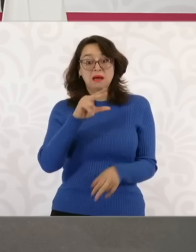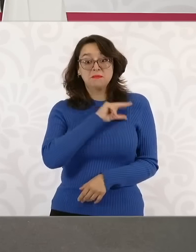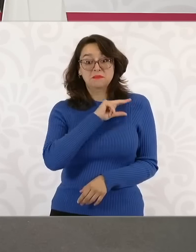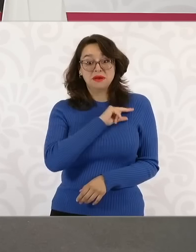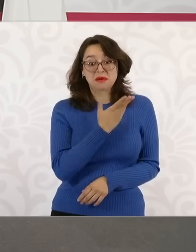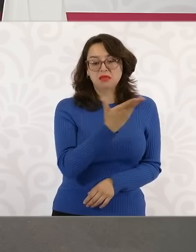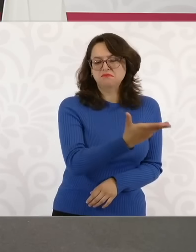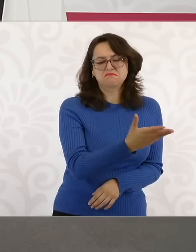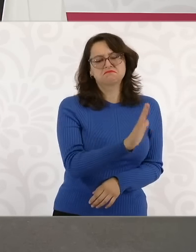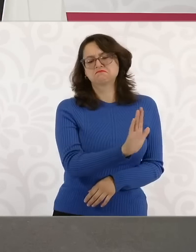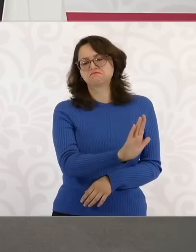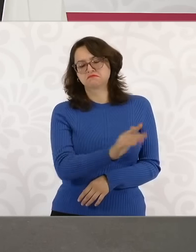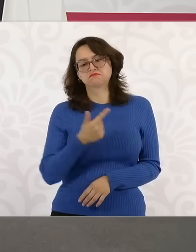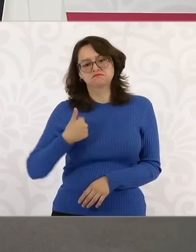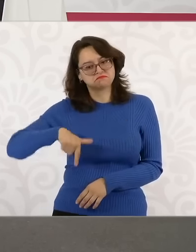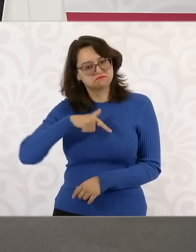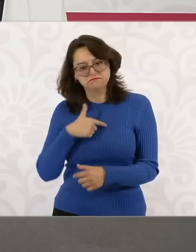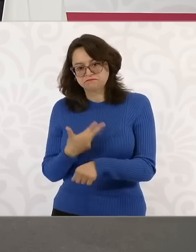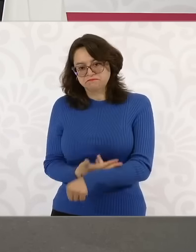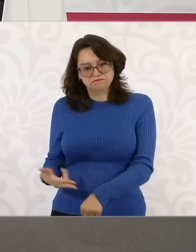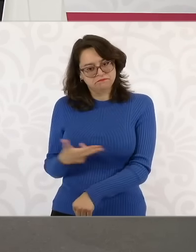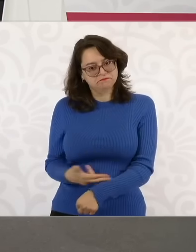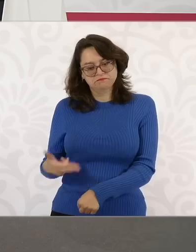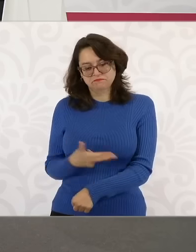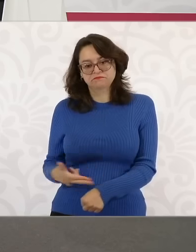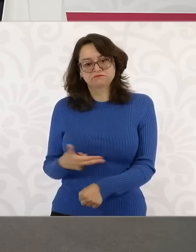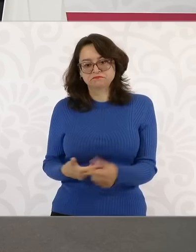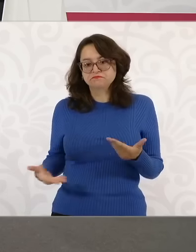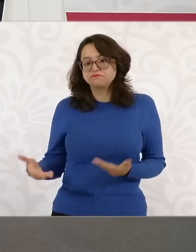realizar el proceso de adquisición y liberación del derecho de vía. Lo hemos hecho de manera